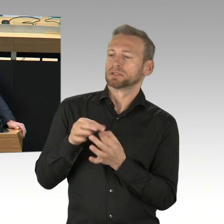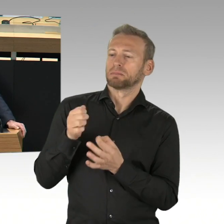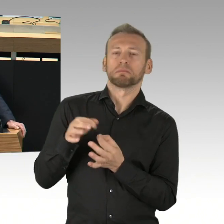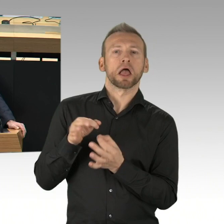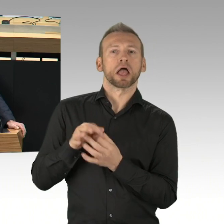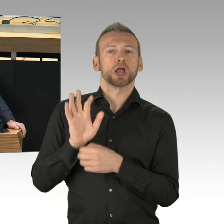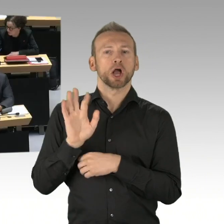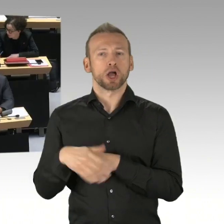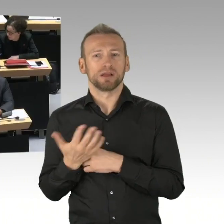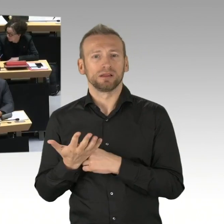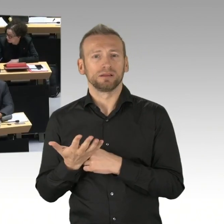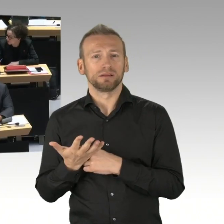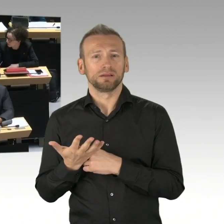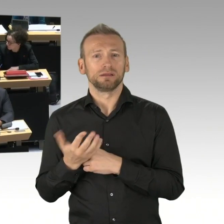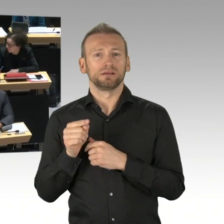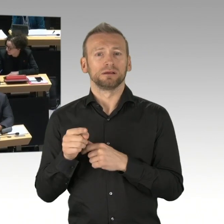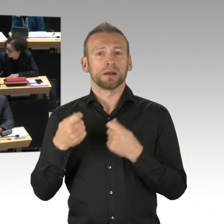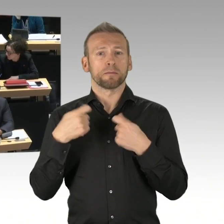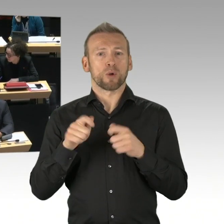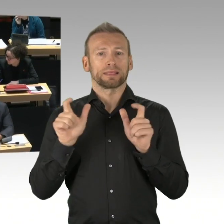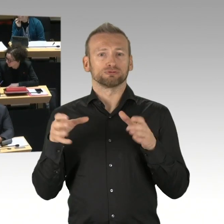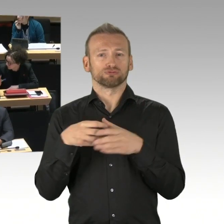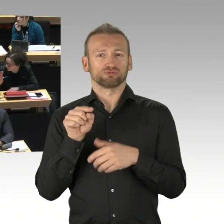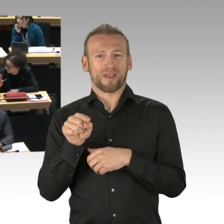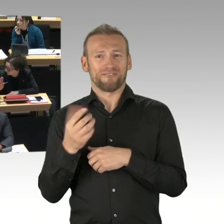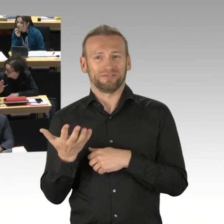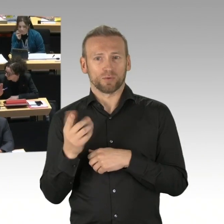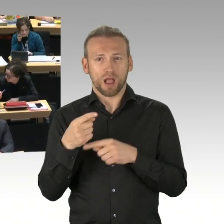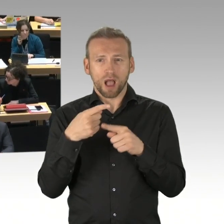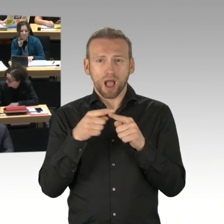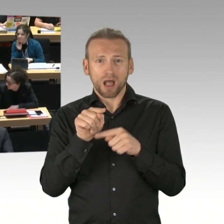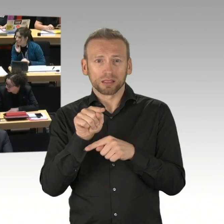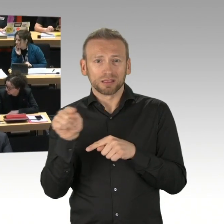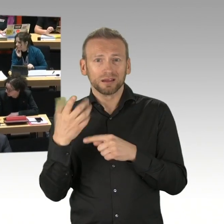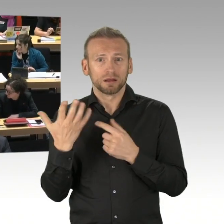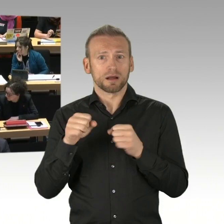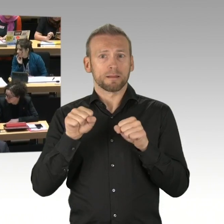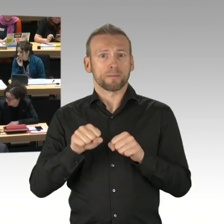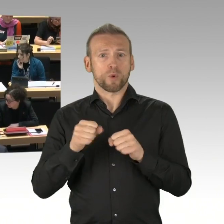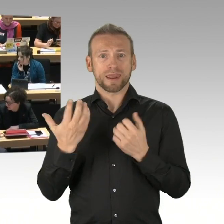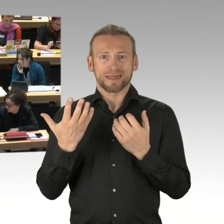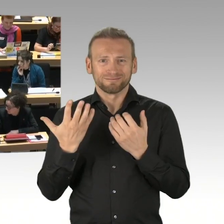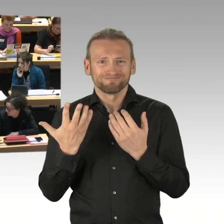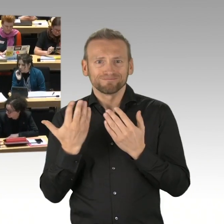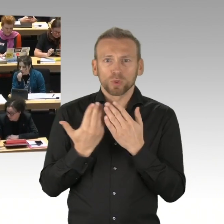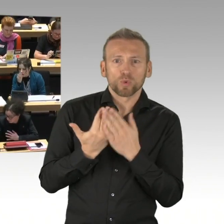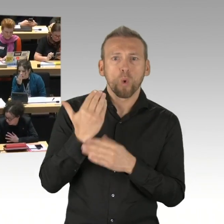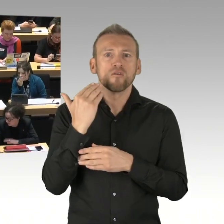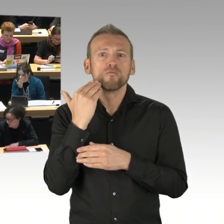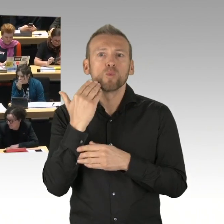(Beifall) Ich fordere Sie auf,